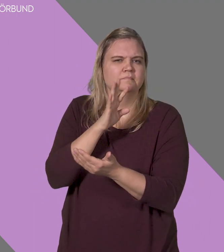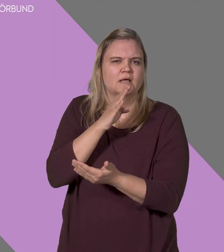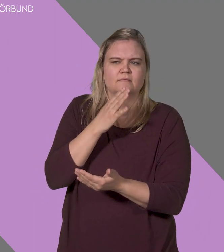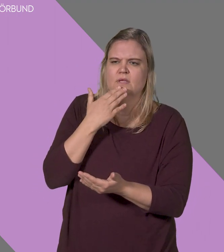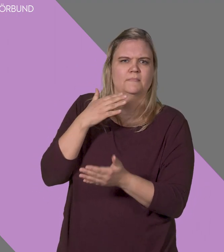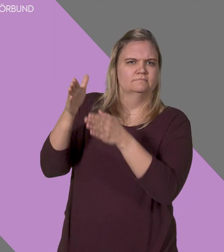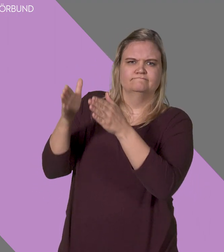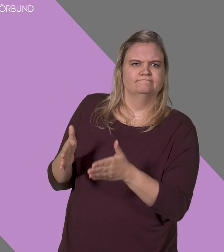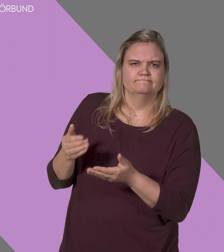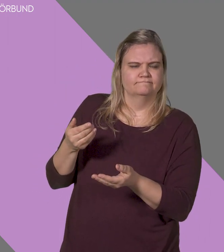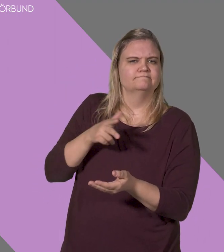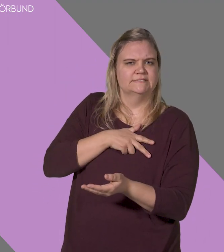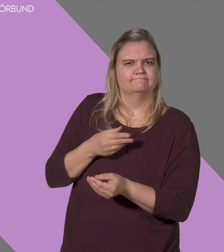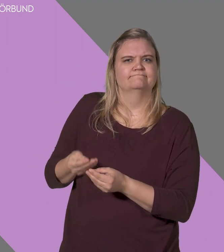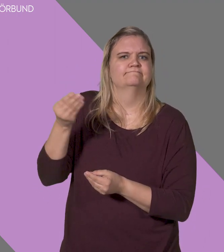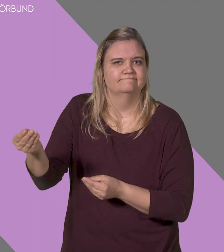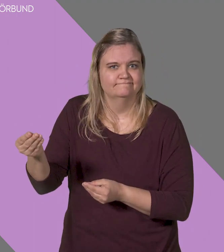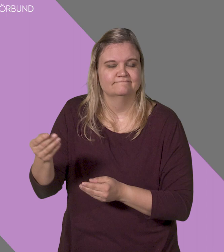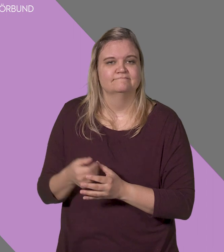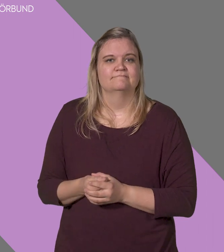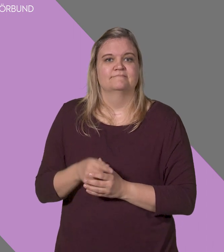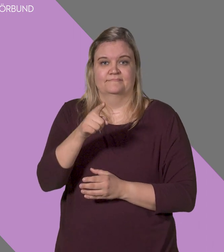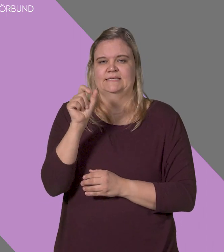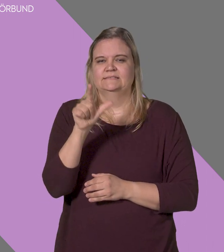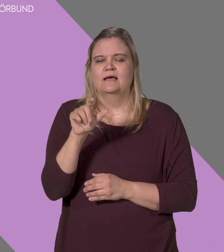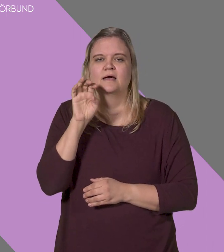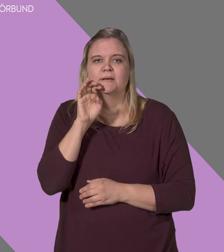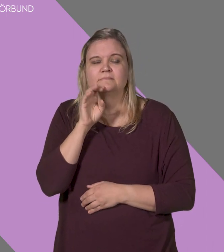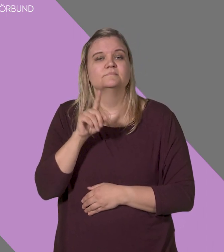Berätta för oss vem som är värd priset i år genom att skicka ditt förslag till -